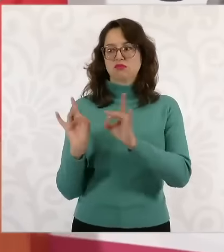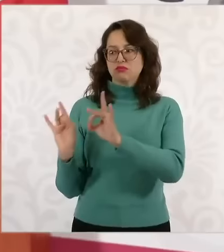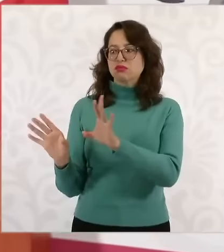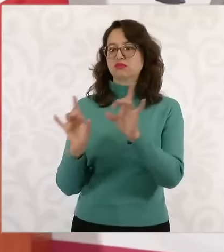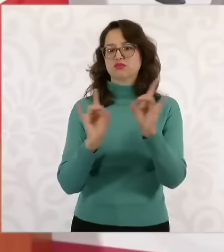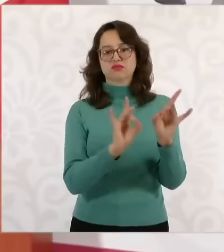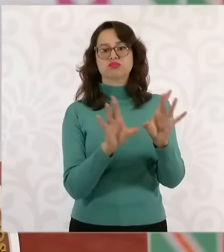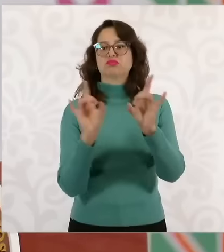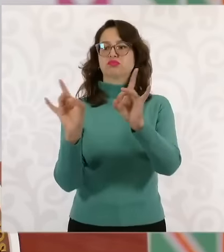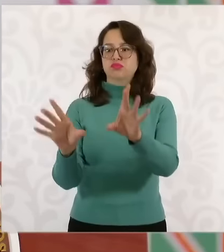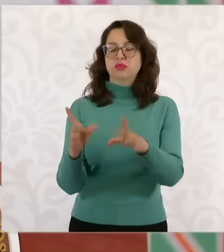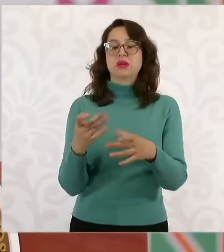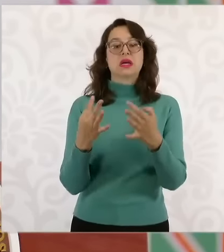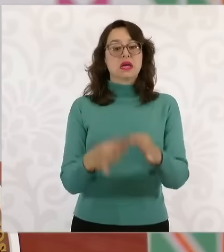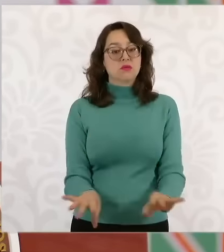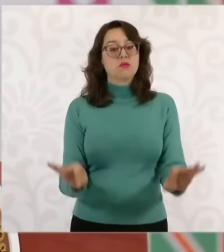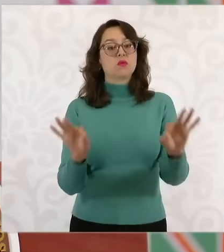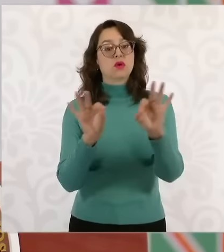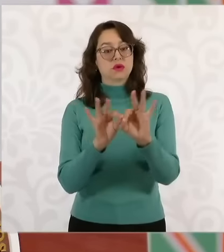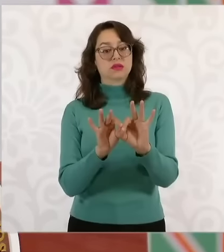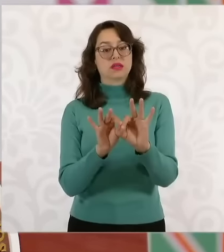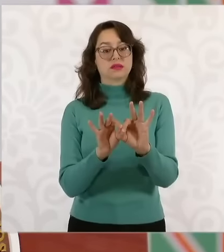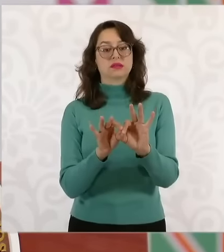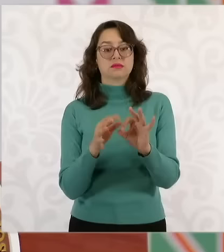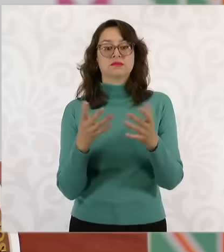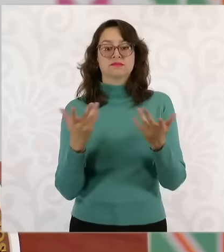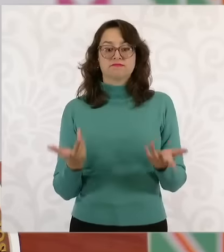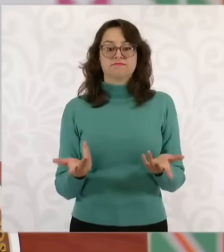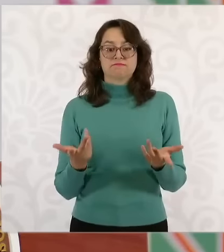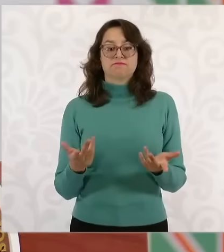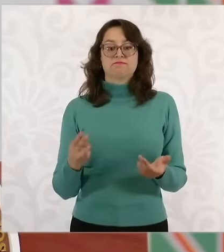De todas maneras es importante pues eh el trabajo que tiene que hacerse de atlas de